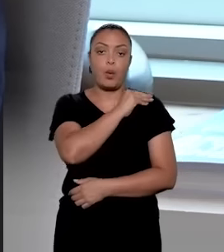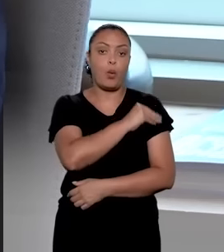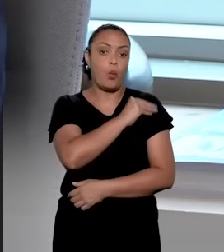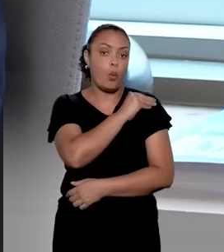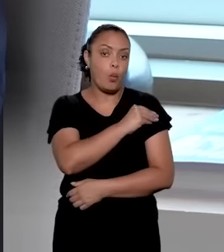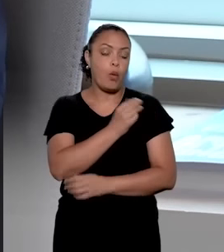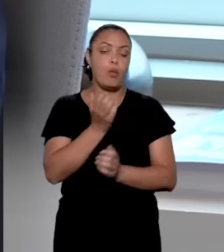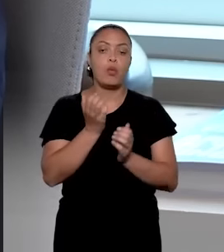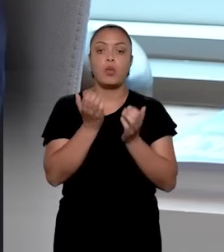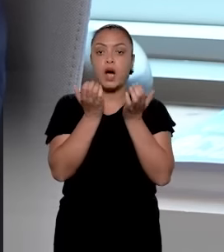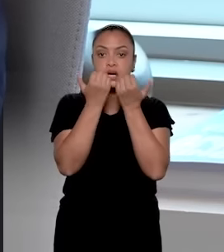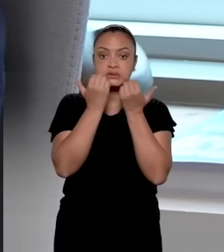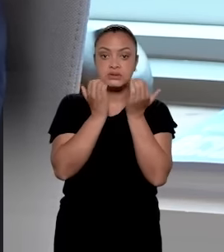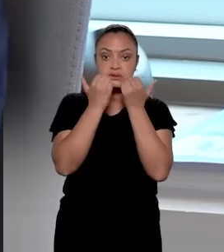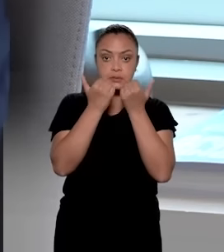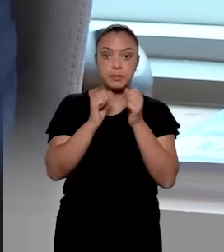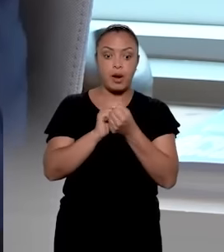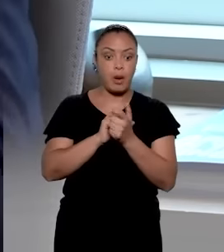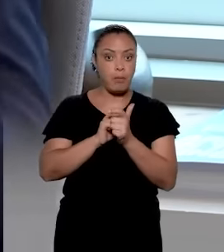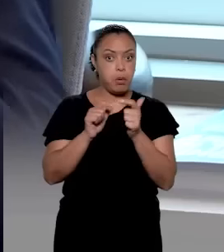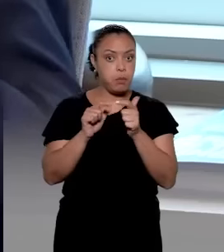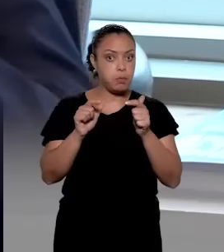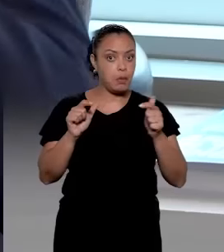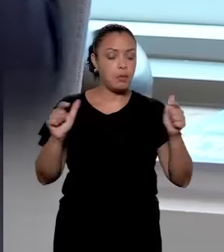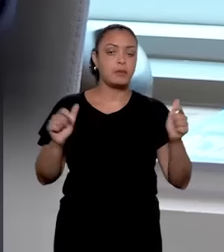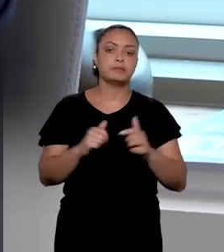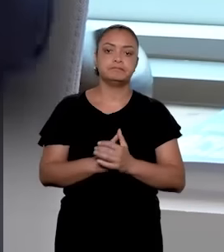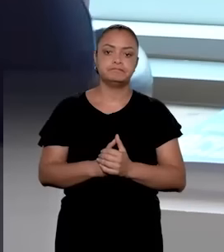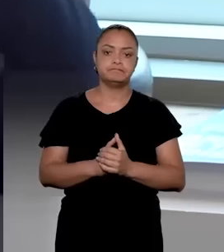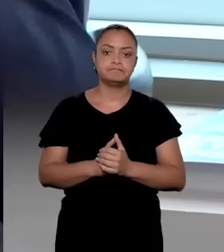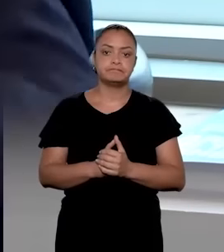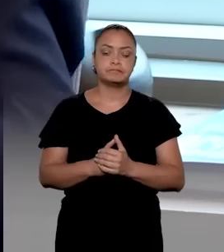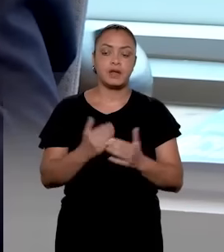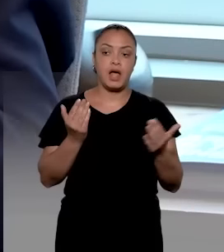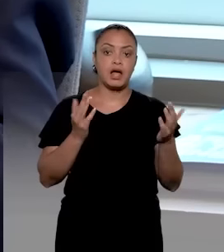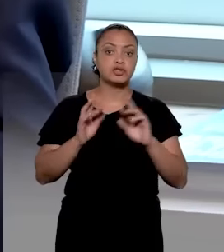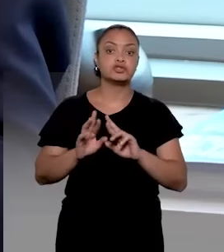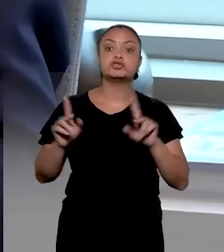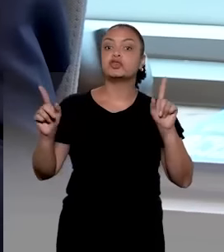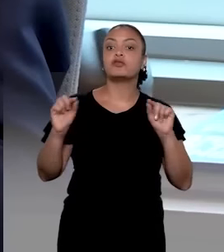é o álcool de milho, está explodindo, espetacular, no Brasil inteirinho, com uma diferença em relação